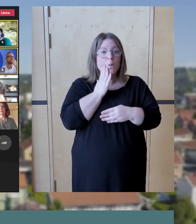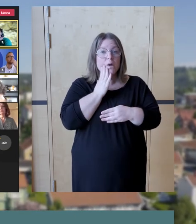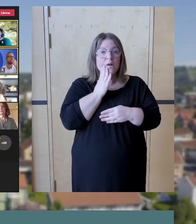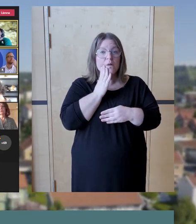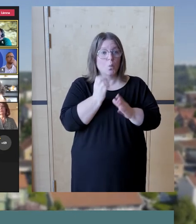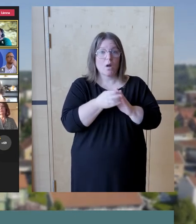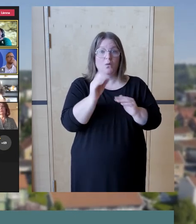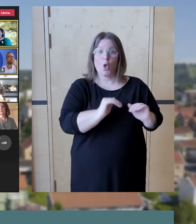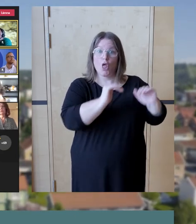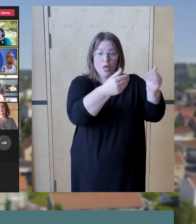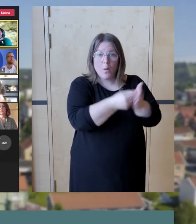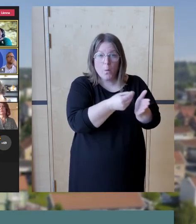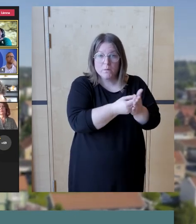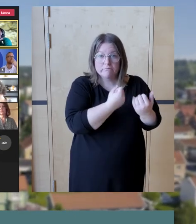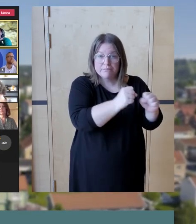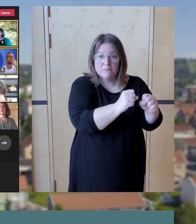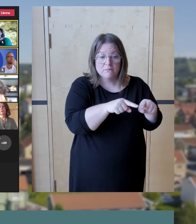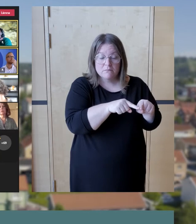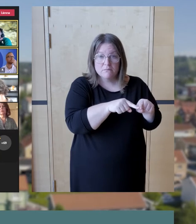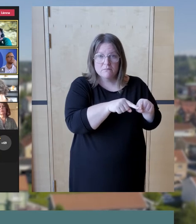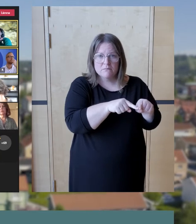Så jag får tag i meditationen av pengar Sorry